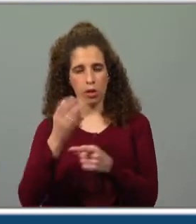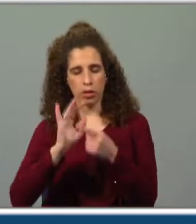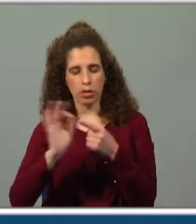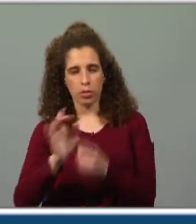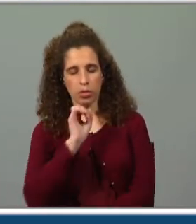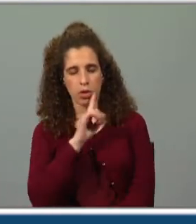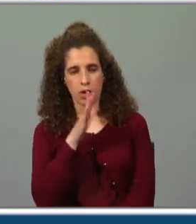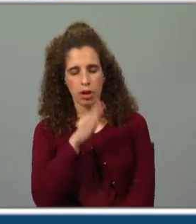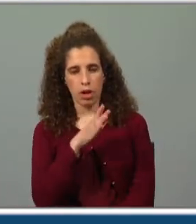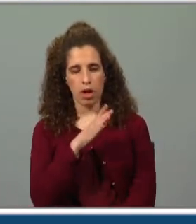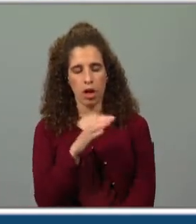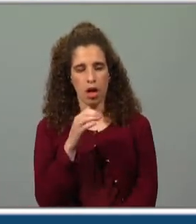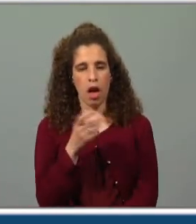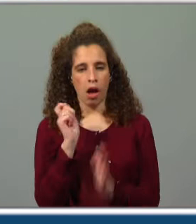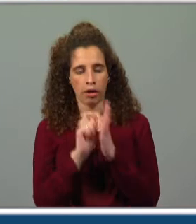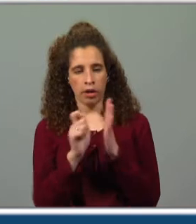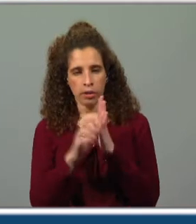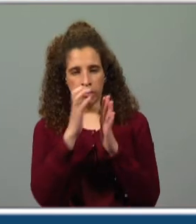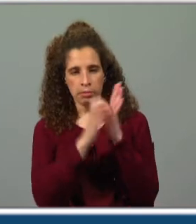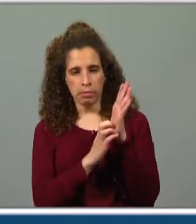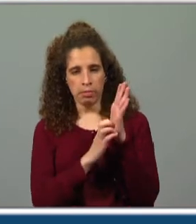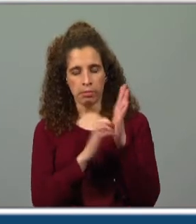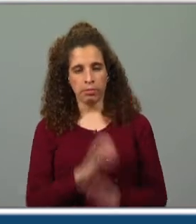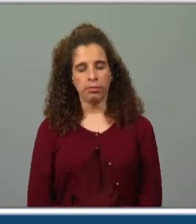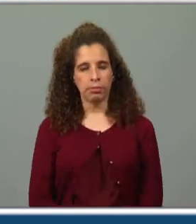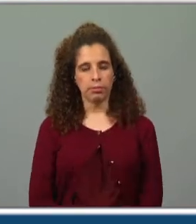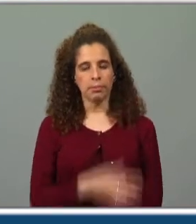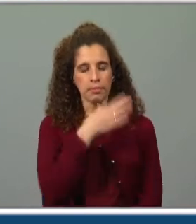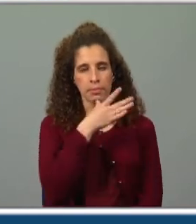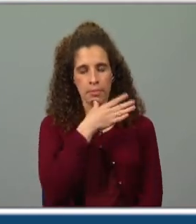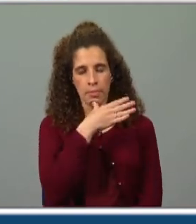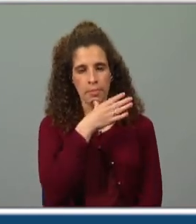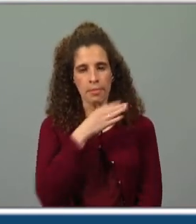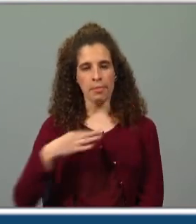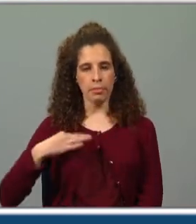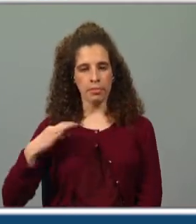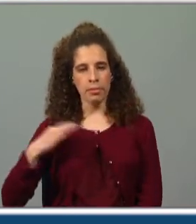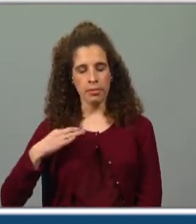poderíamos referir ao escrever o nosso texto seria a cor das roupas que os 我們在寫我們的時候可以參考文字將是衣服的顏色